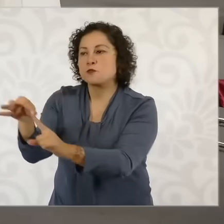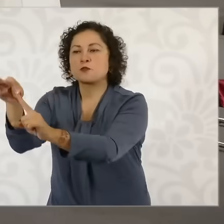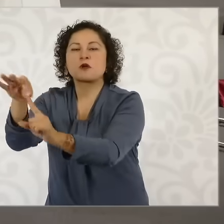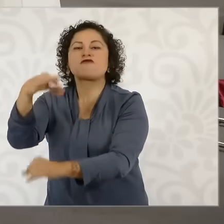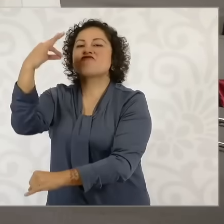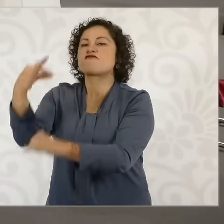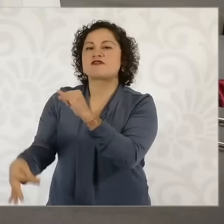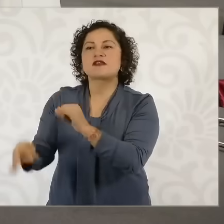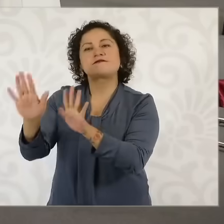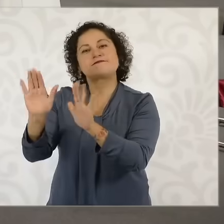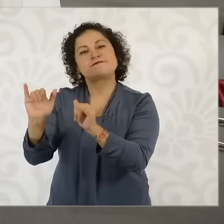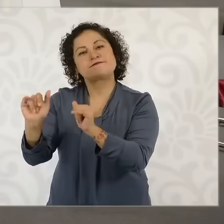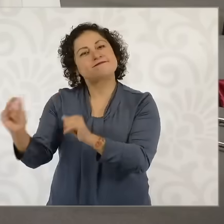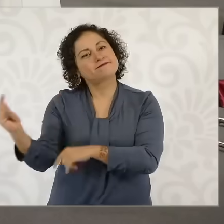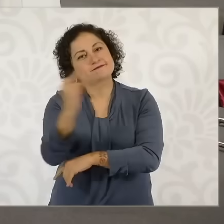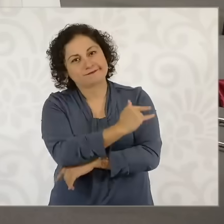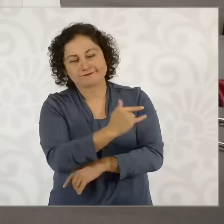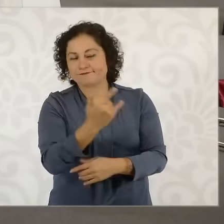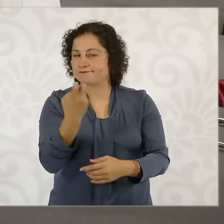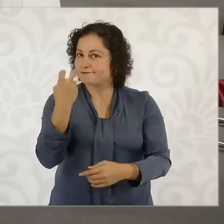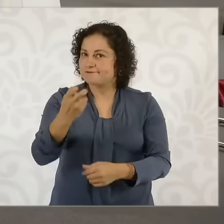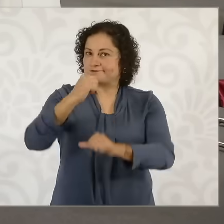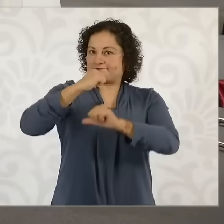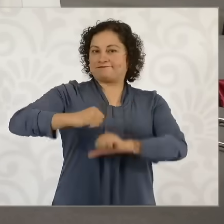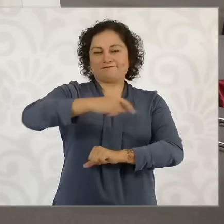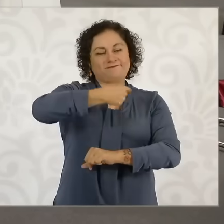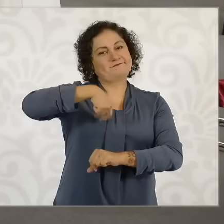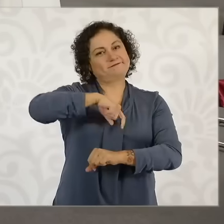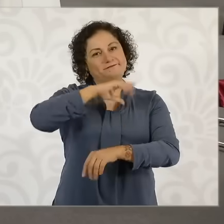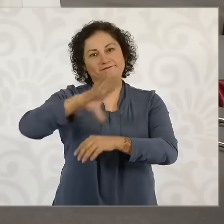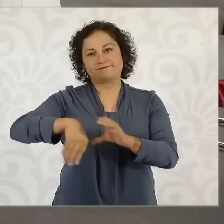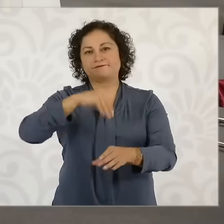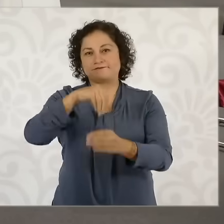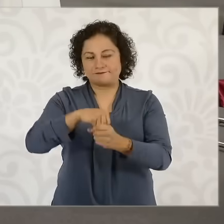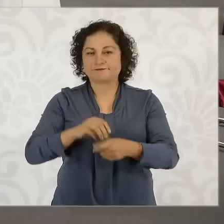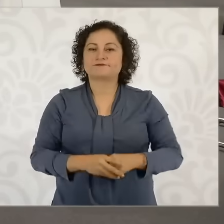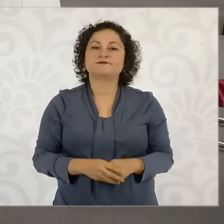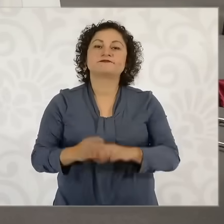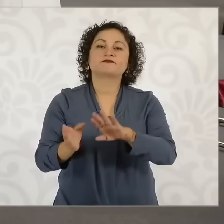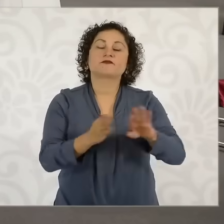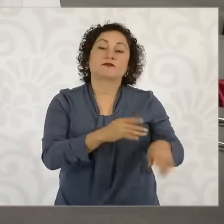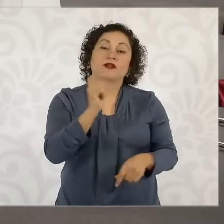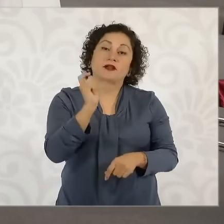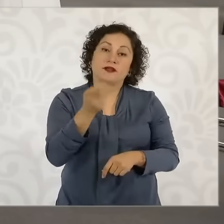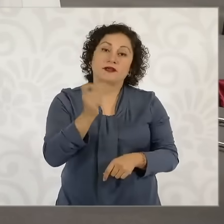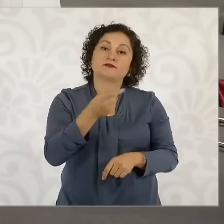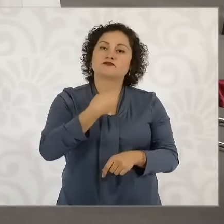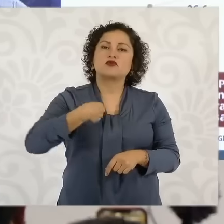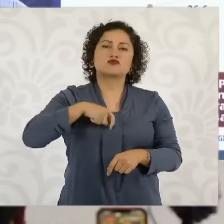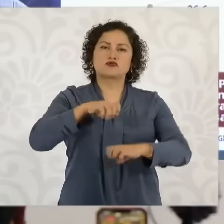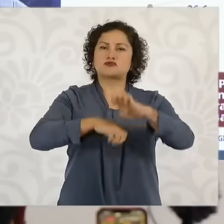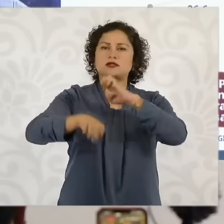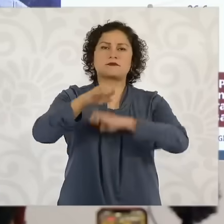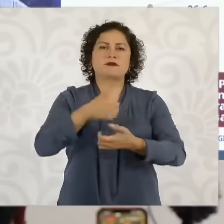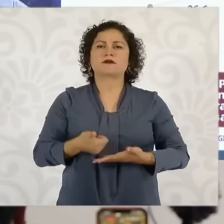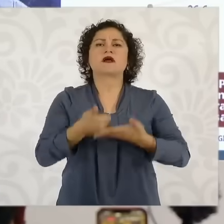nosotros cómo estamos contribuyendo como empresa a través del desarrollo de nuestras actividades,